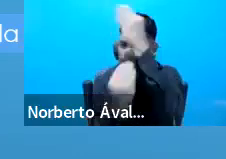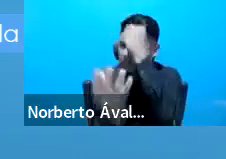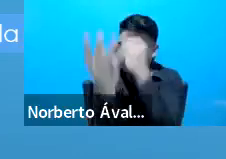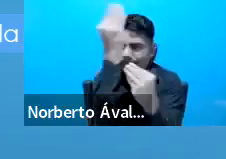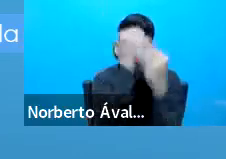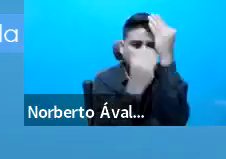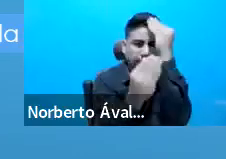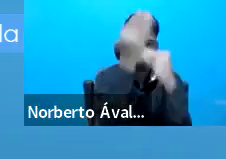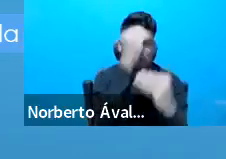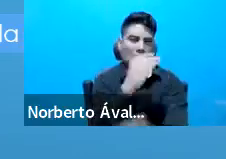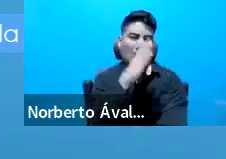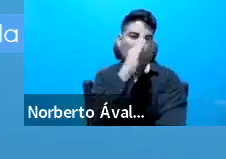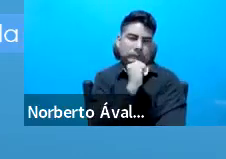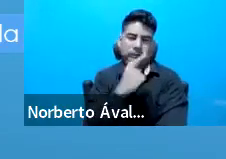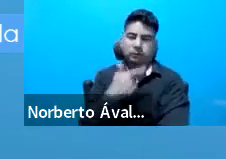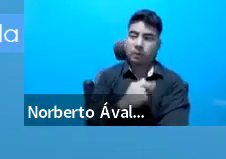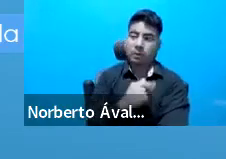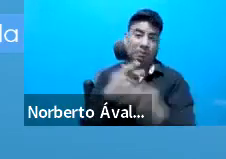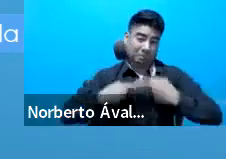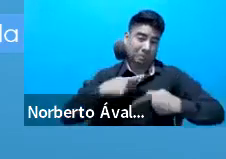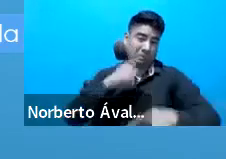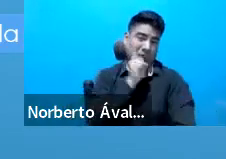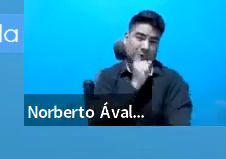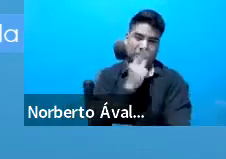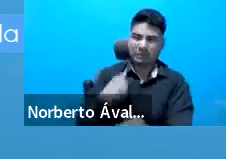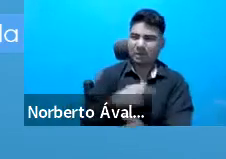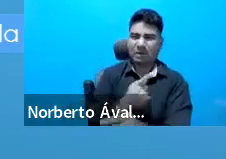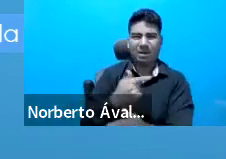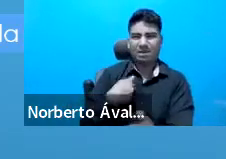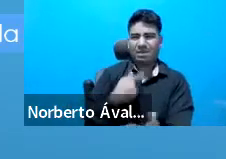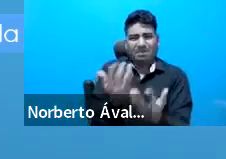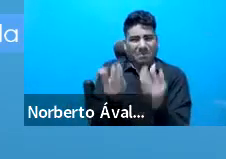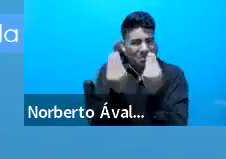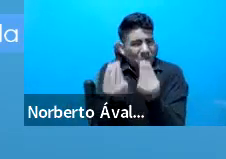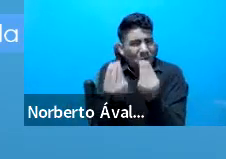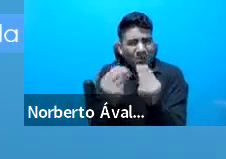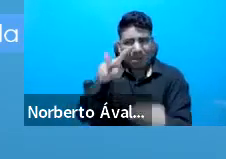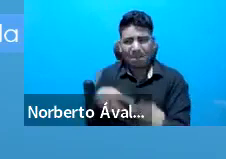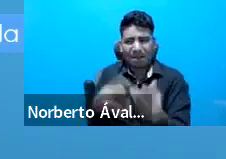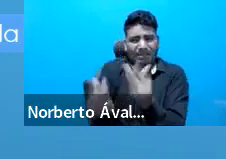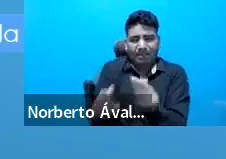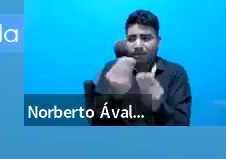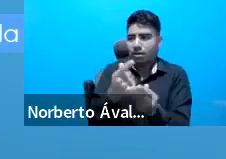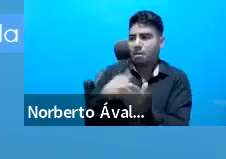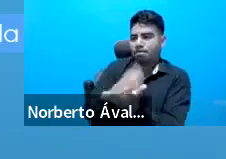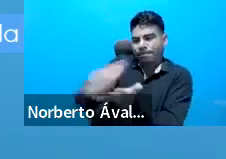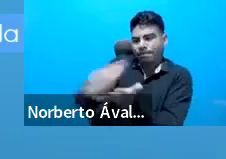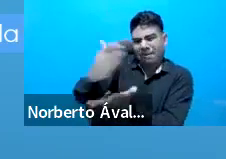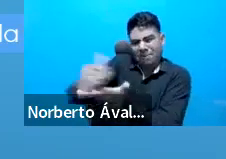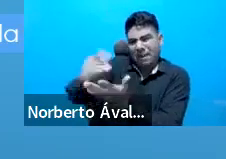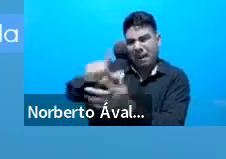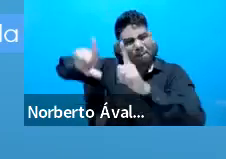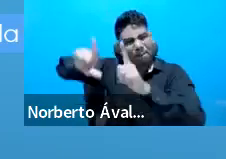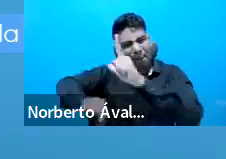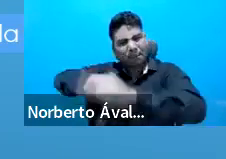miento, miento. Incluso muchas personas eliminadas eliminadas o eran lanzadas al al vacío, y se al vacío, y se creían que las